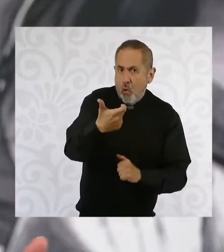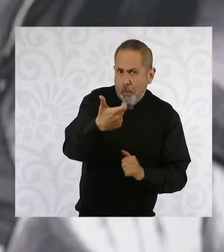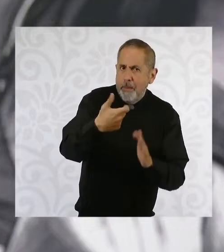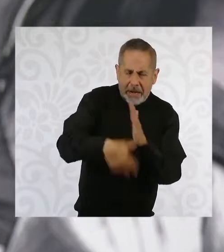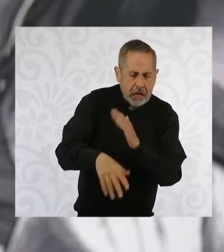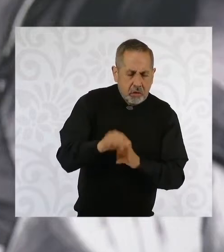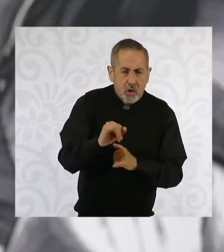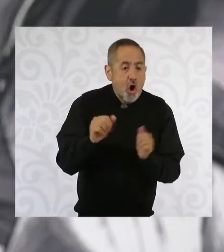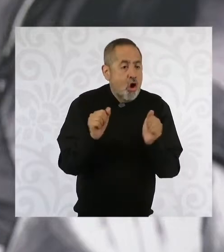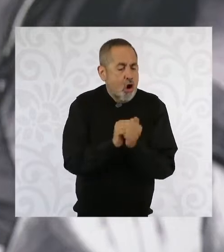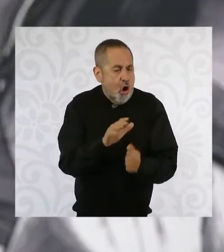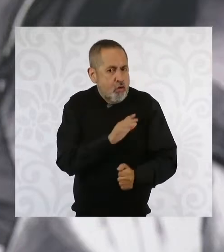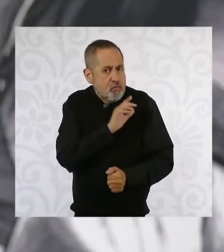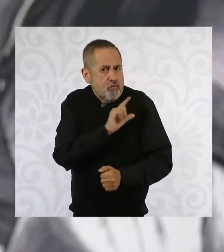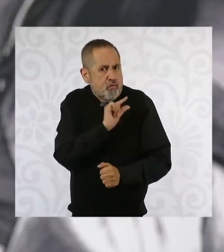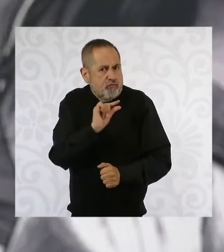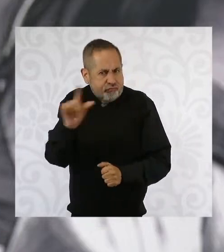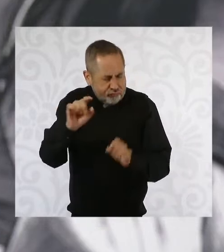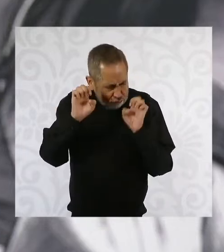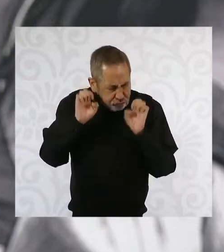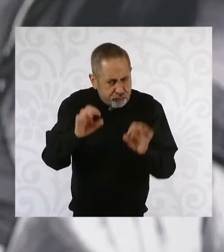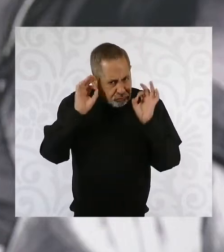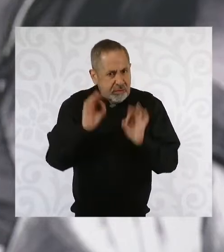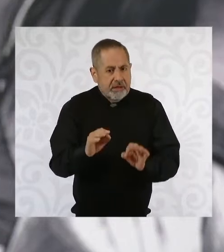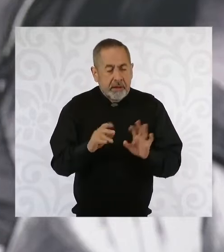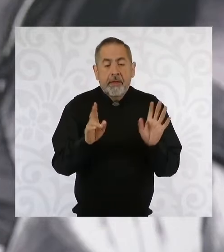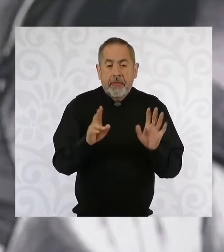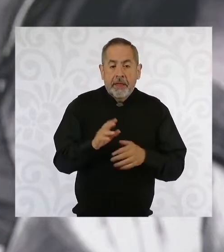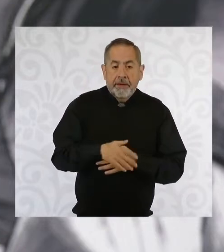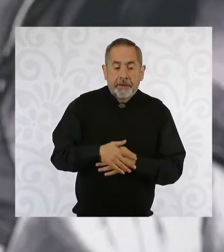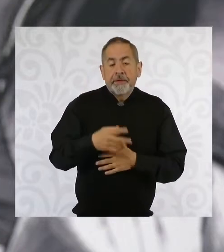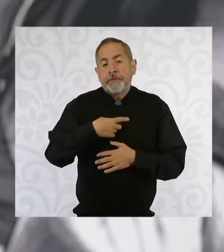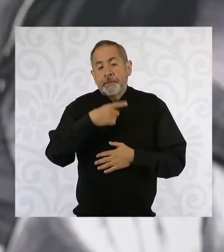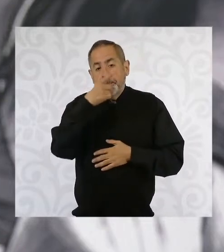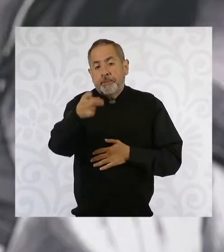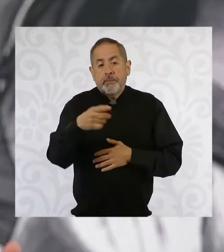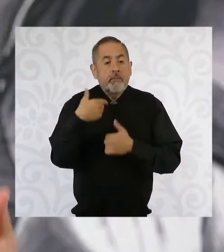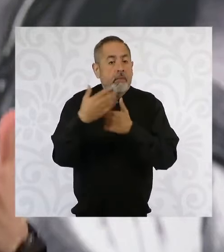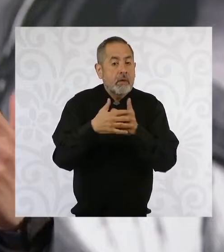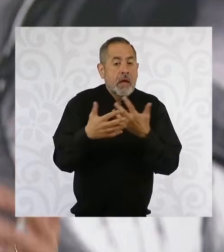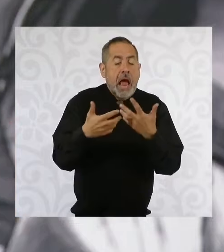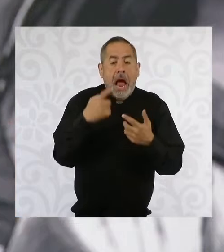calidad posible Entonces no estoy diciendo que vamos a est cudad que estamos evaluando